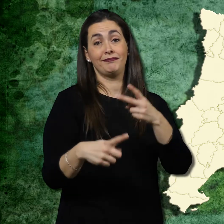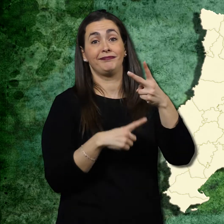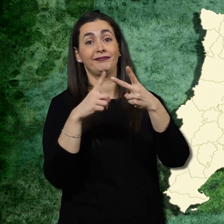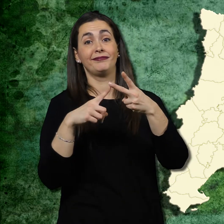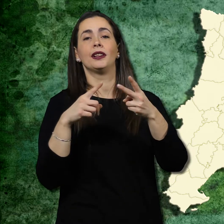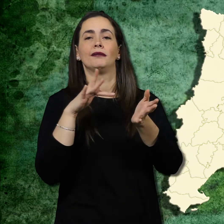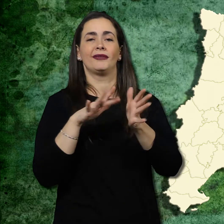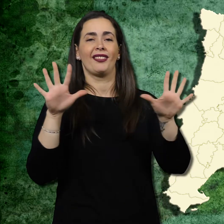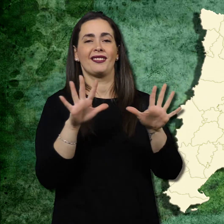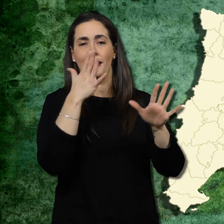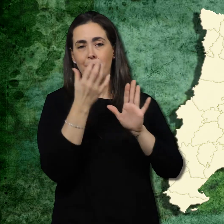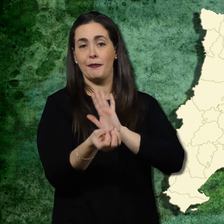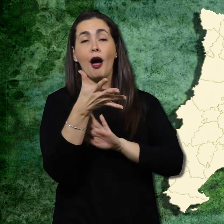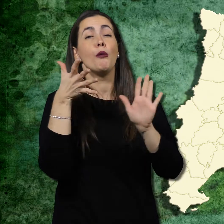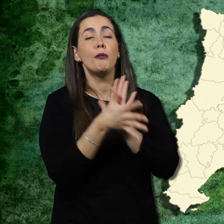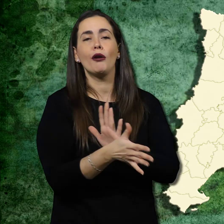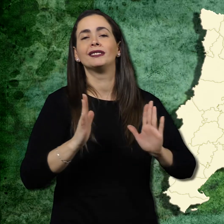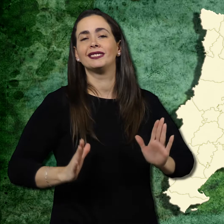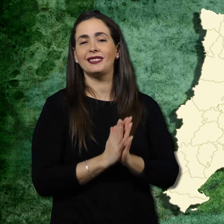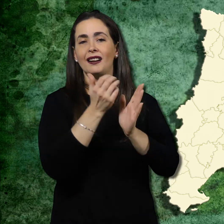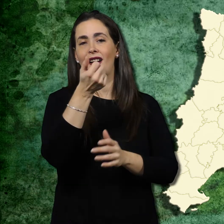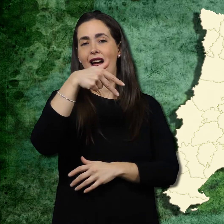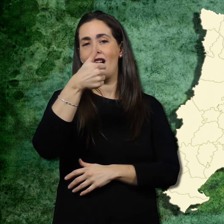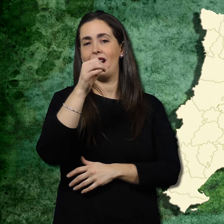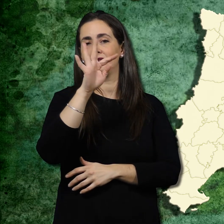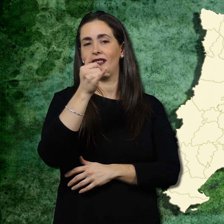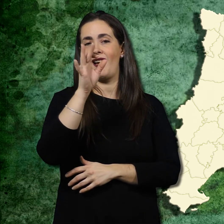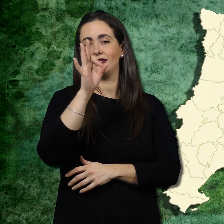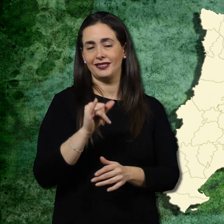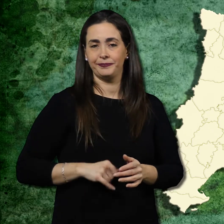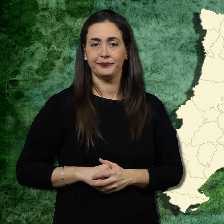Festes de Maig al voltant del 10 de maig (vigília de Sant Anastasi).